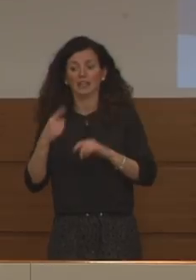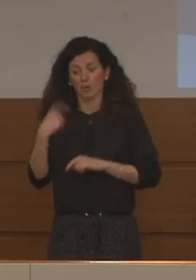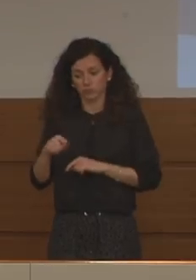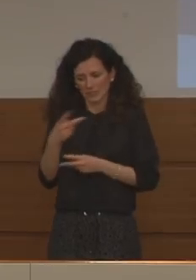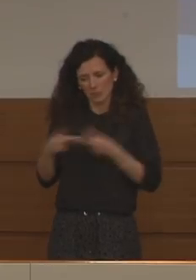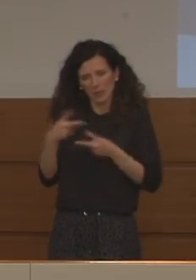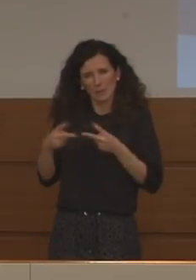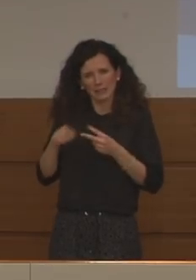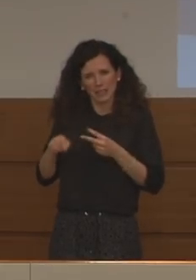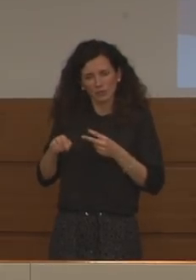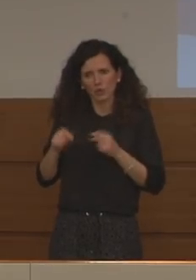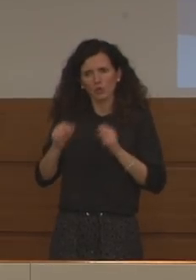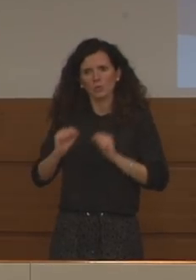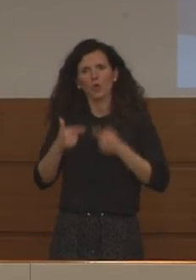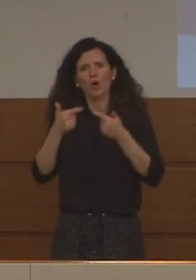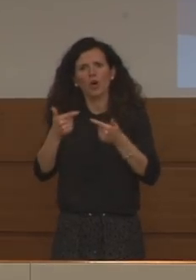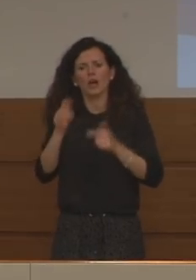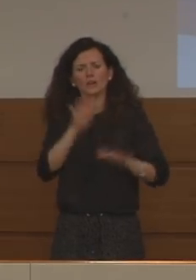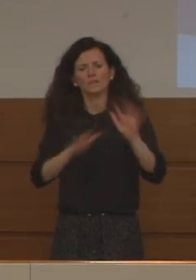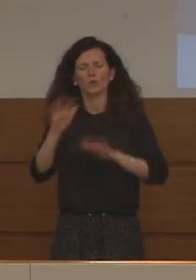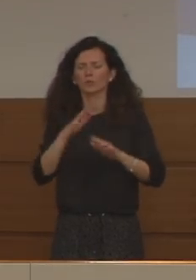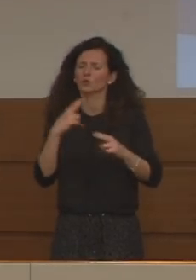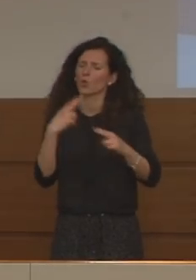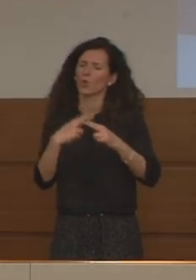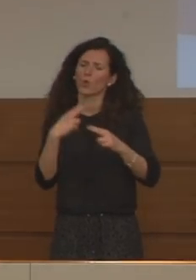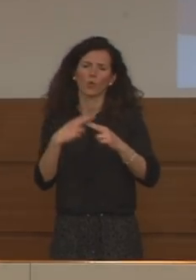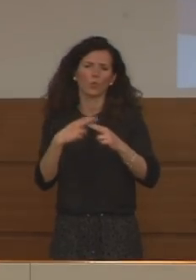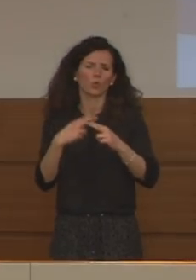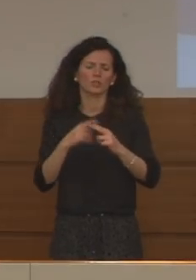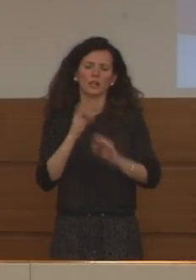informazioni utili dal punto di vista terapeutico anche agli altri Paesi.